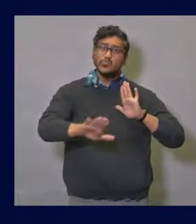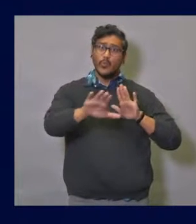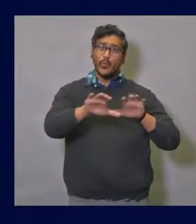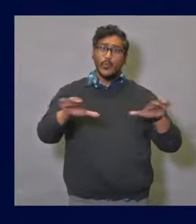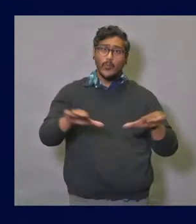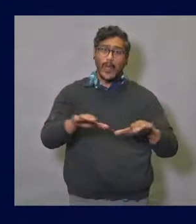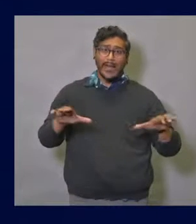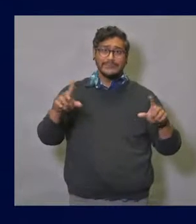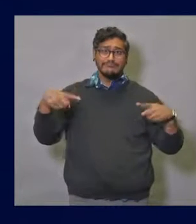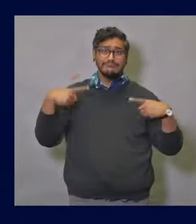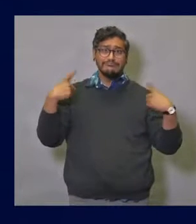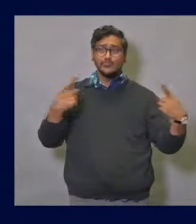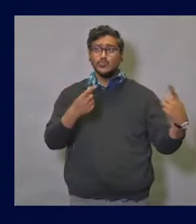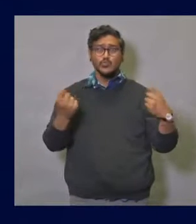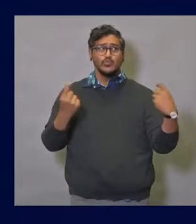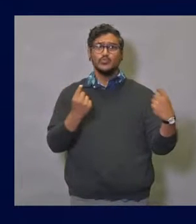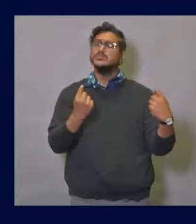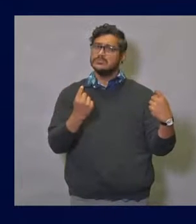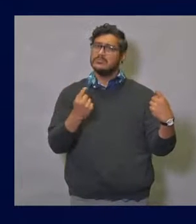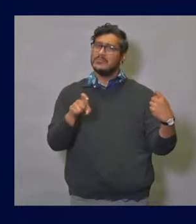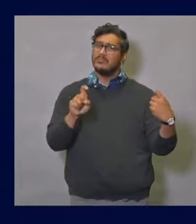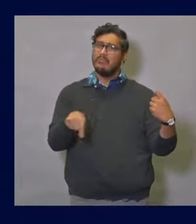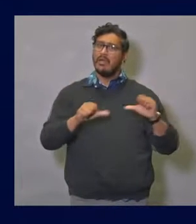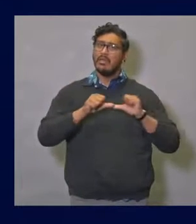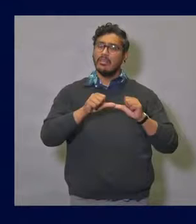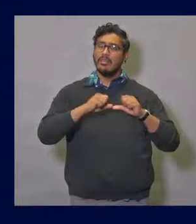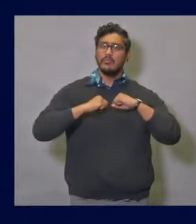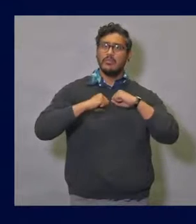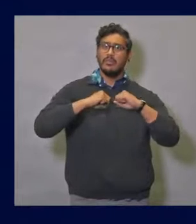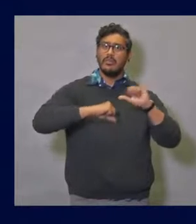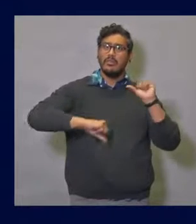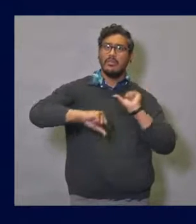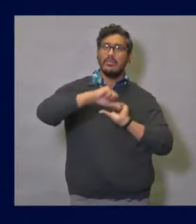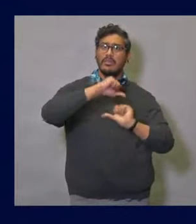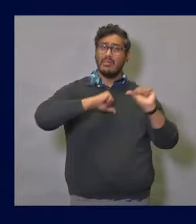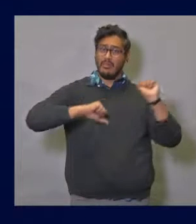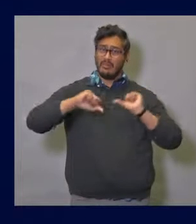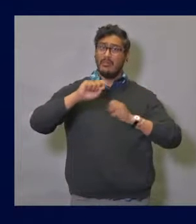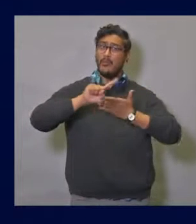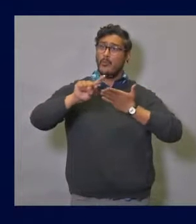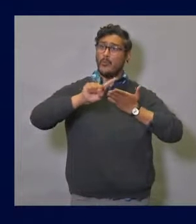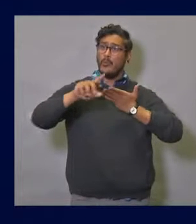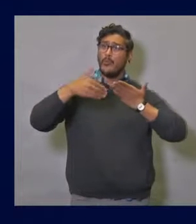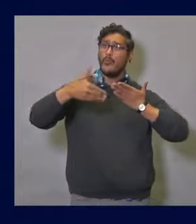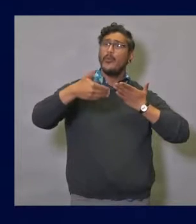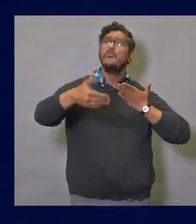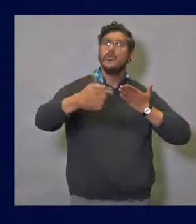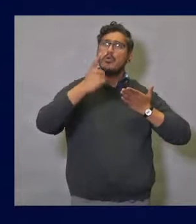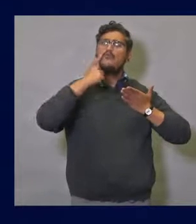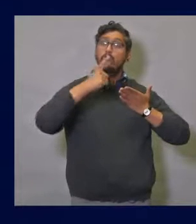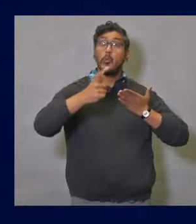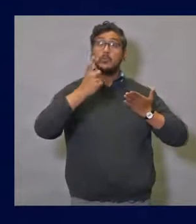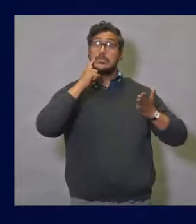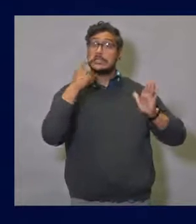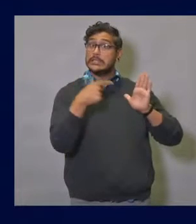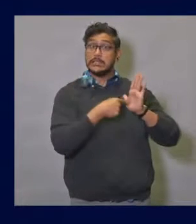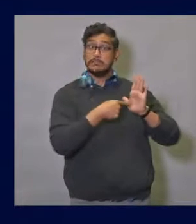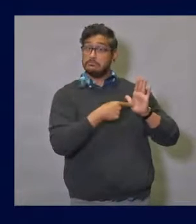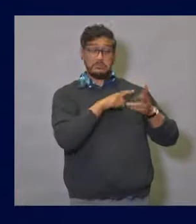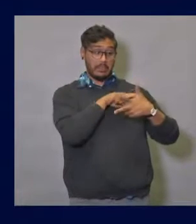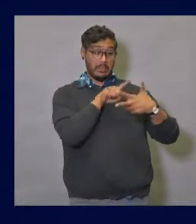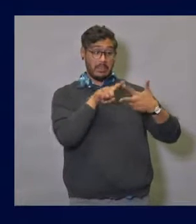ÉSTAS DISMINUCIONES REPRESENTAN